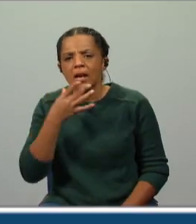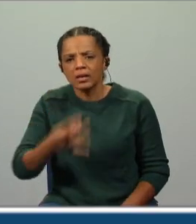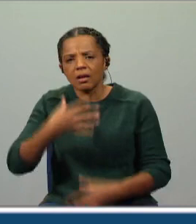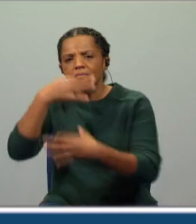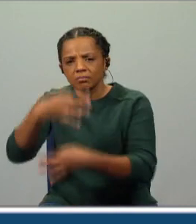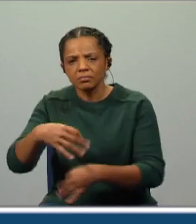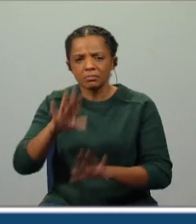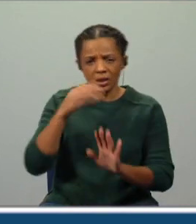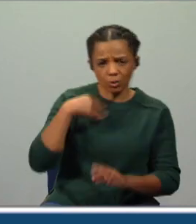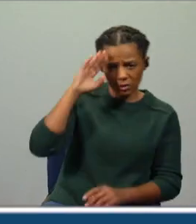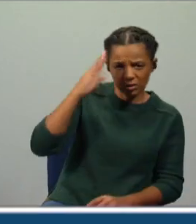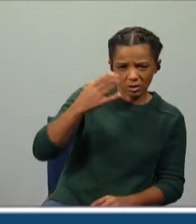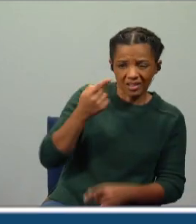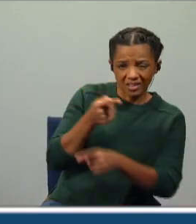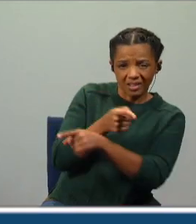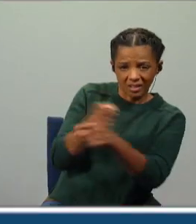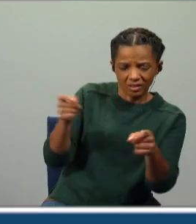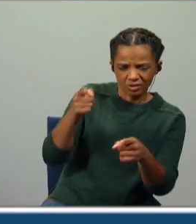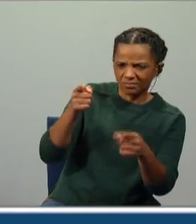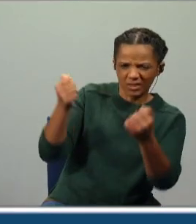mas eu sei que eles estão enganados.